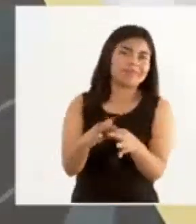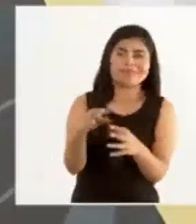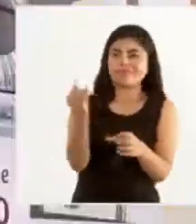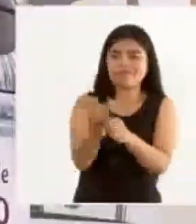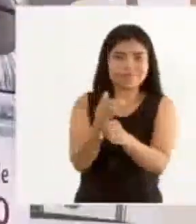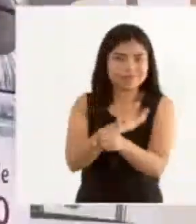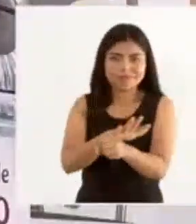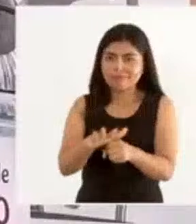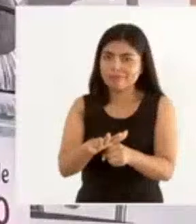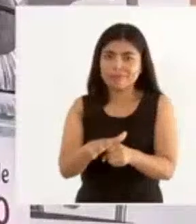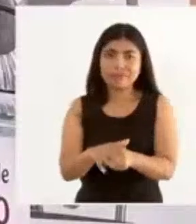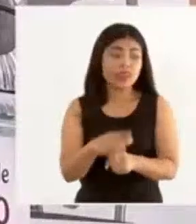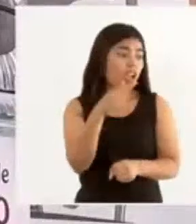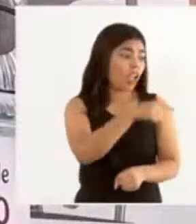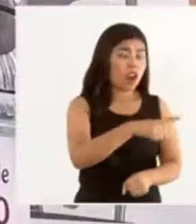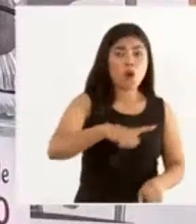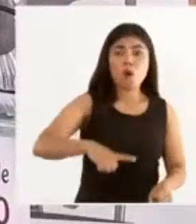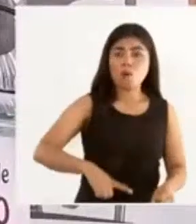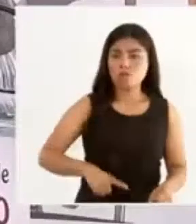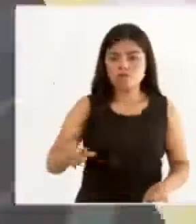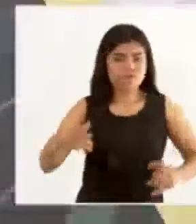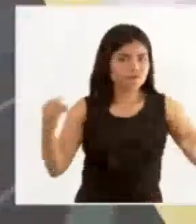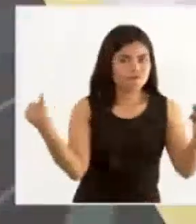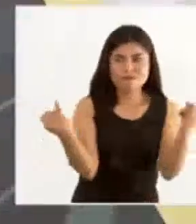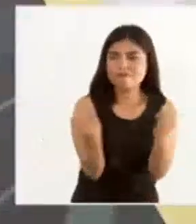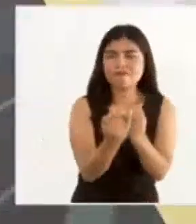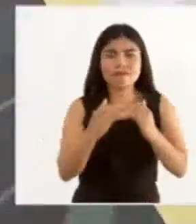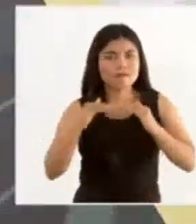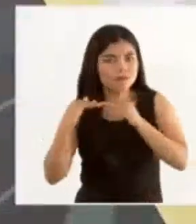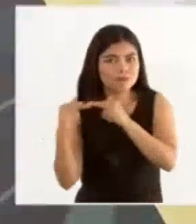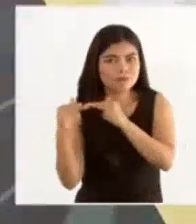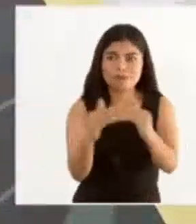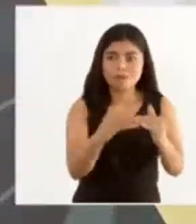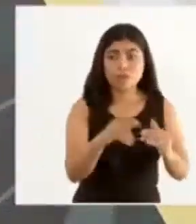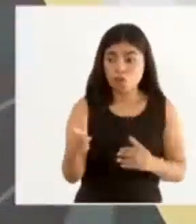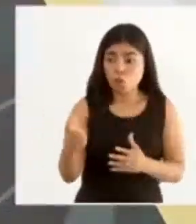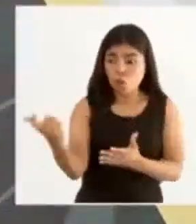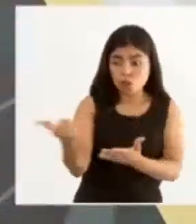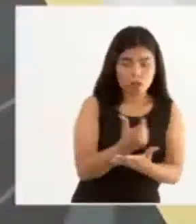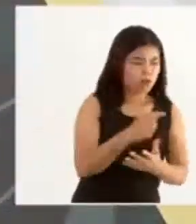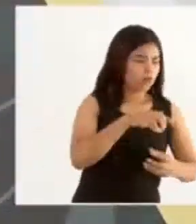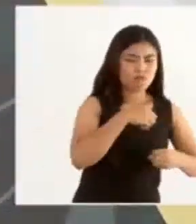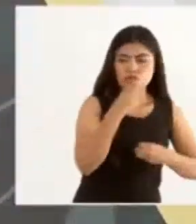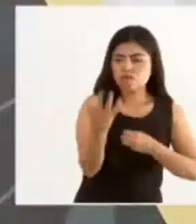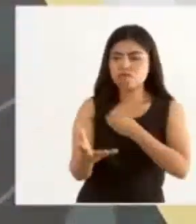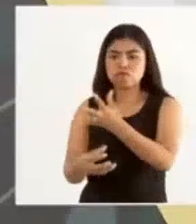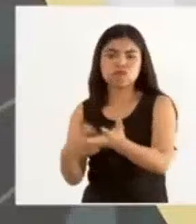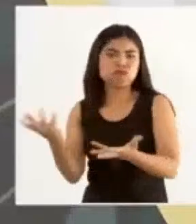del pueblo son sagrados y se les devuelven al pueblo de México en salud, en educación,